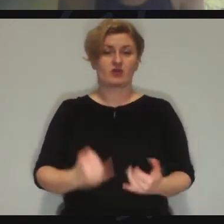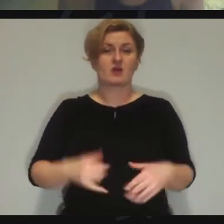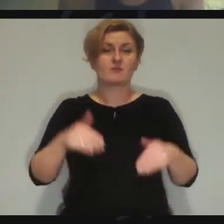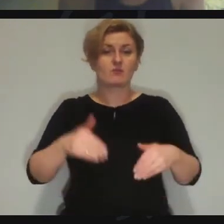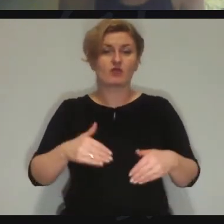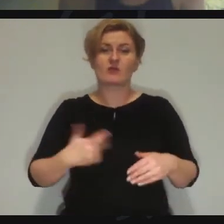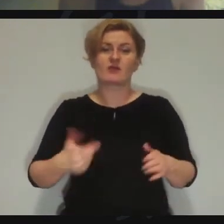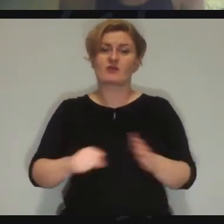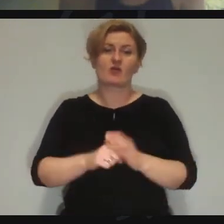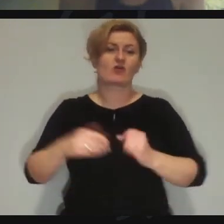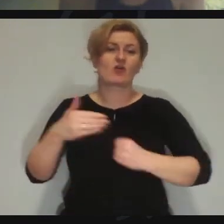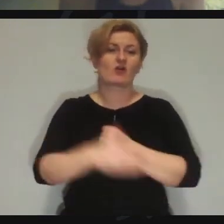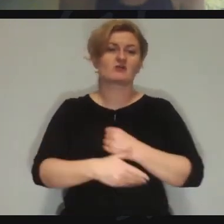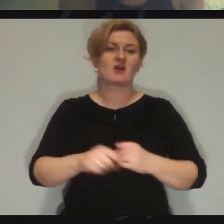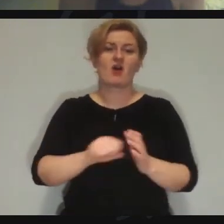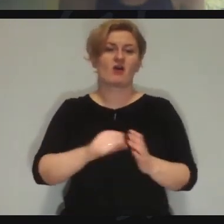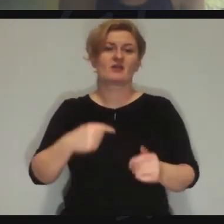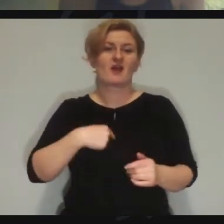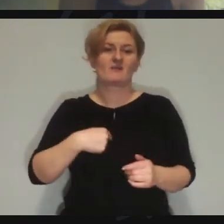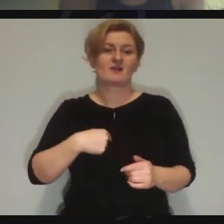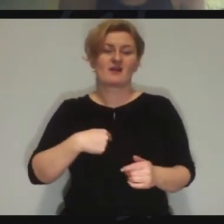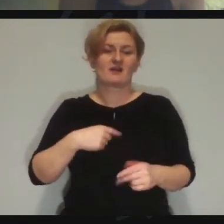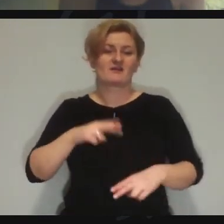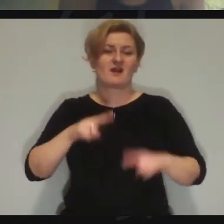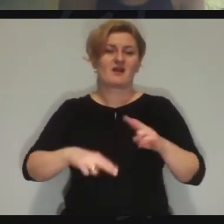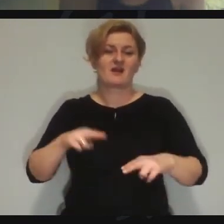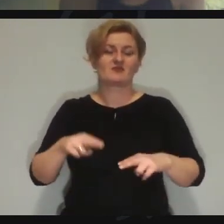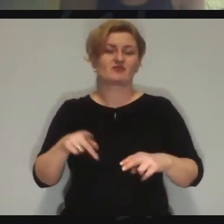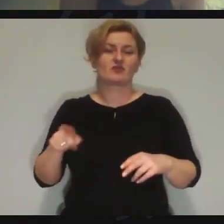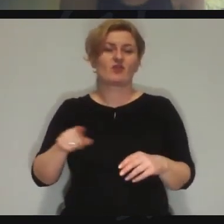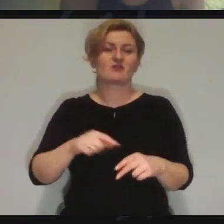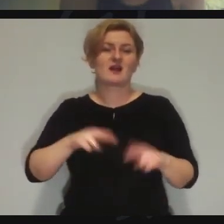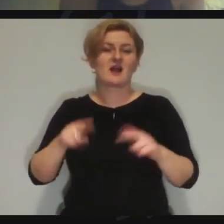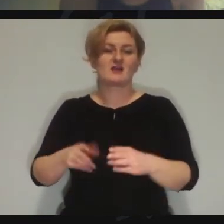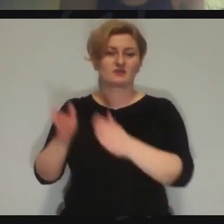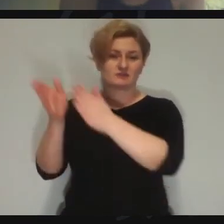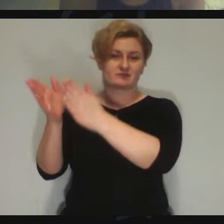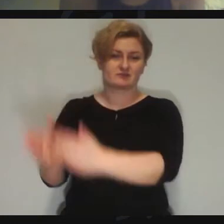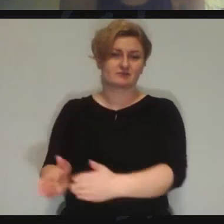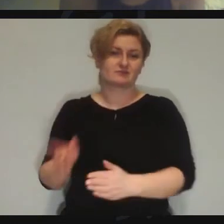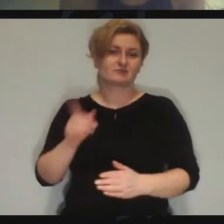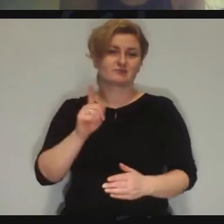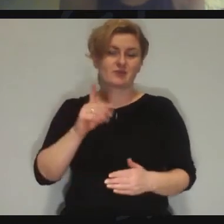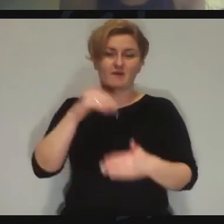To nie do końca zależy ode mnie, ale też od naszych wychowanków.